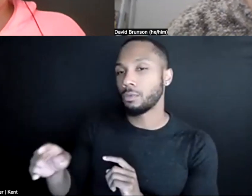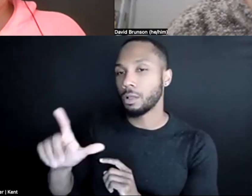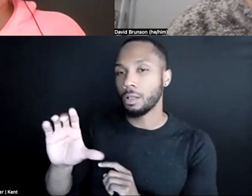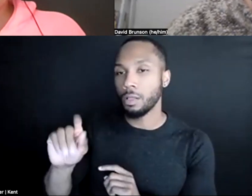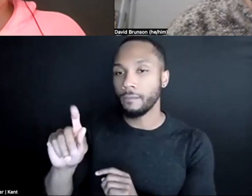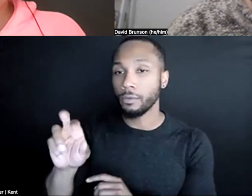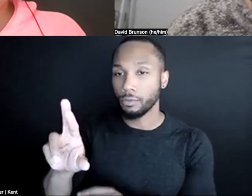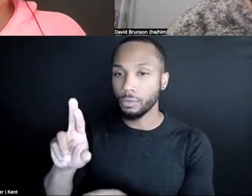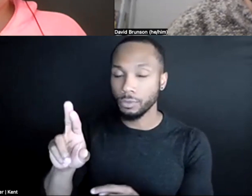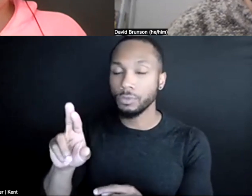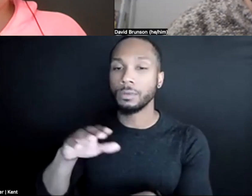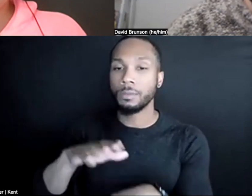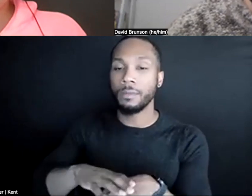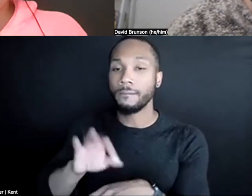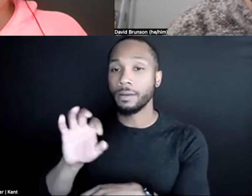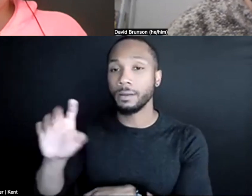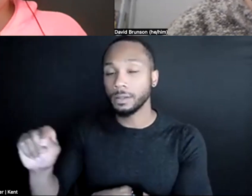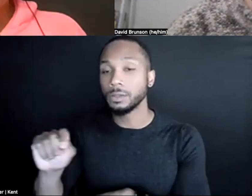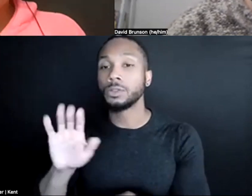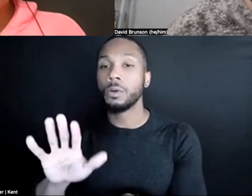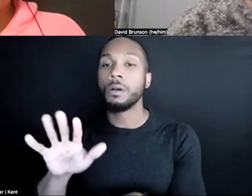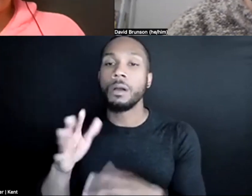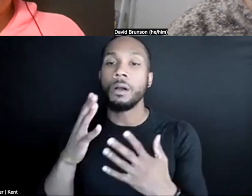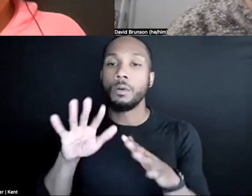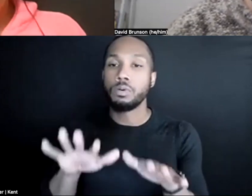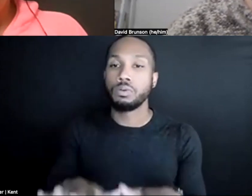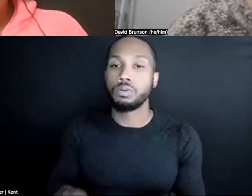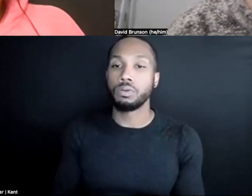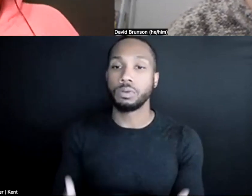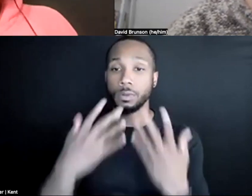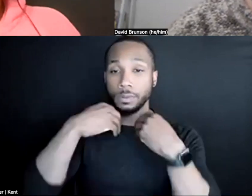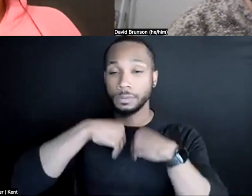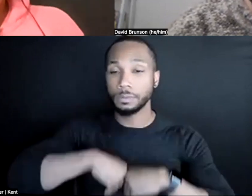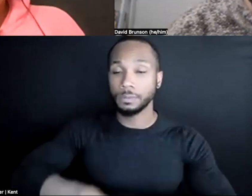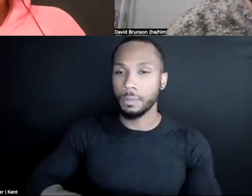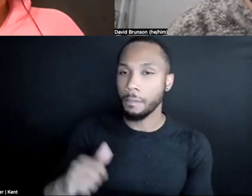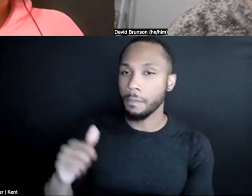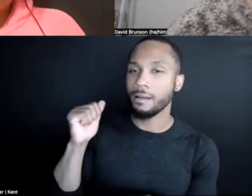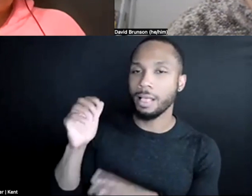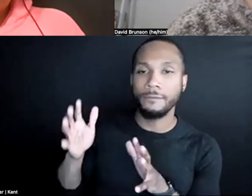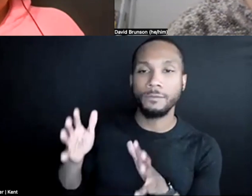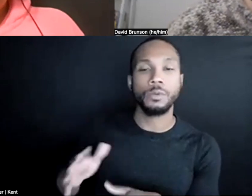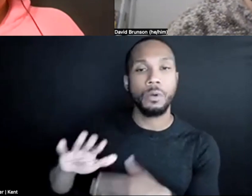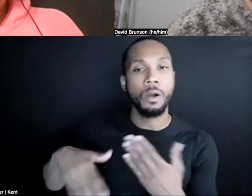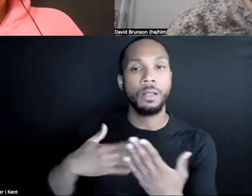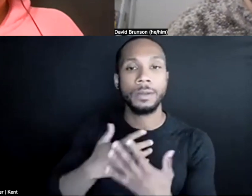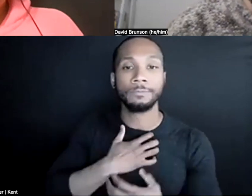I drink your calm as you sleep Upon my back I leave you all my longing I embrace your dreams